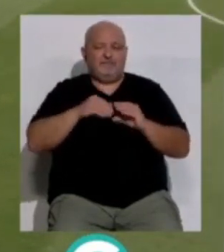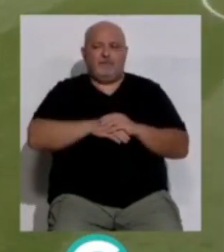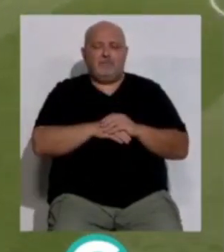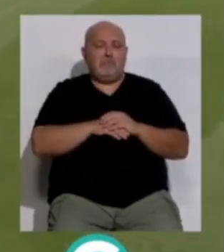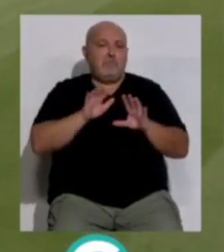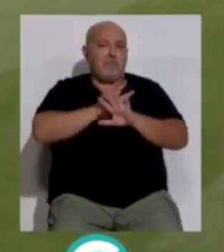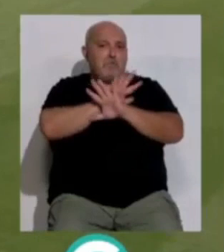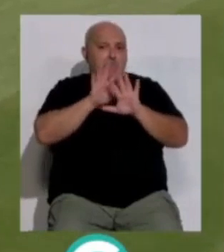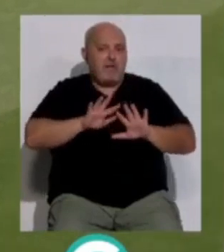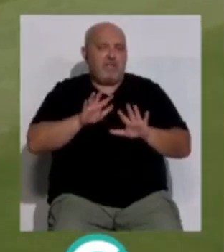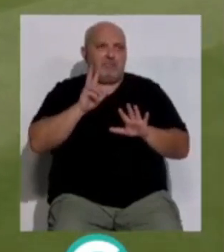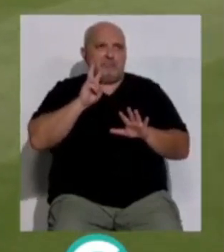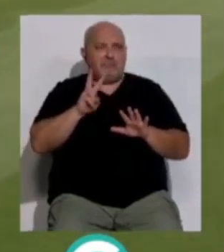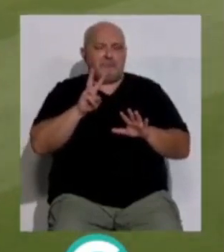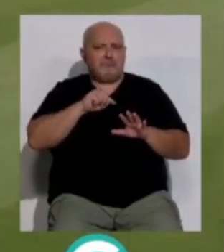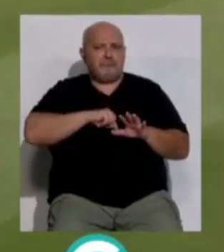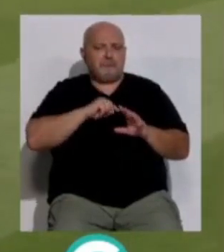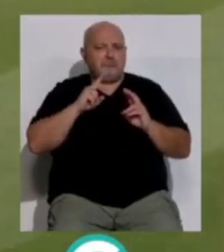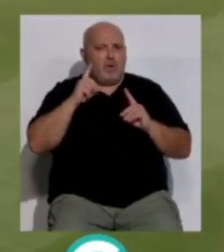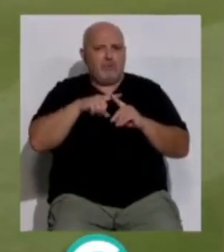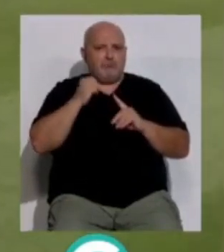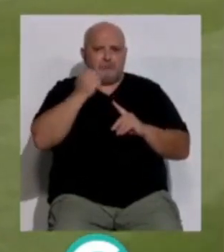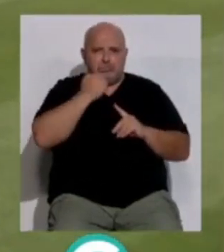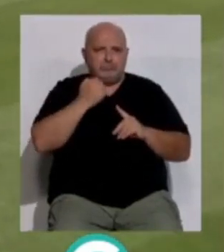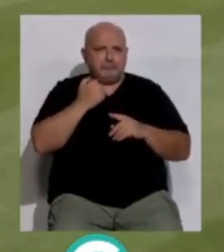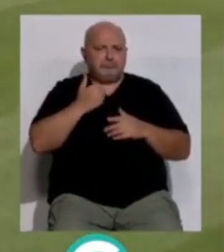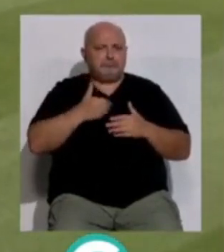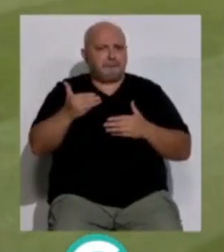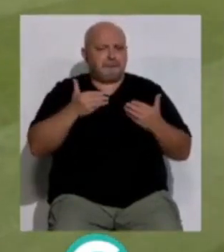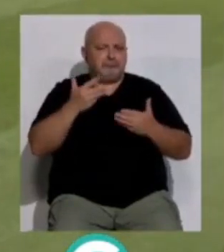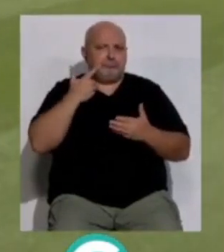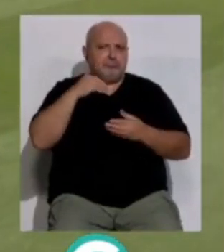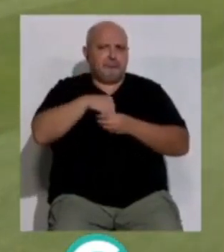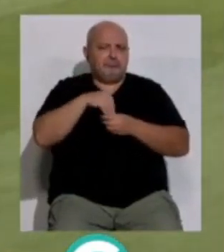bueno se le vio desparpajo y está haciendo uno de los más habituales también con el primer equipo